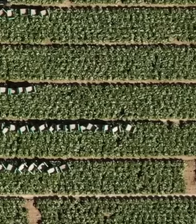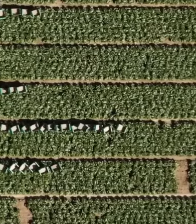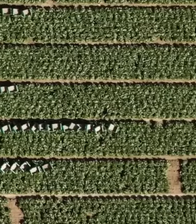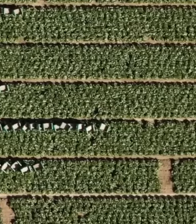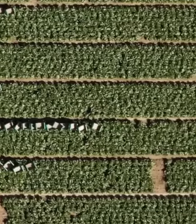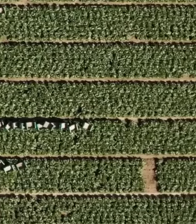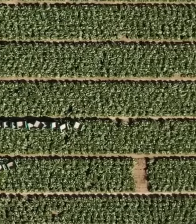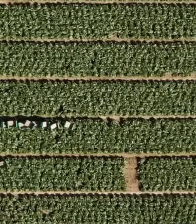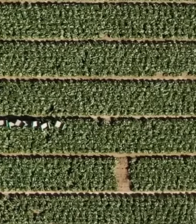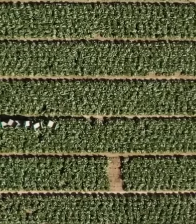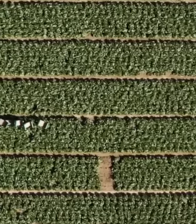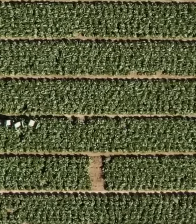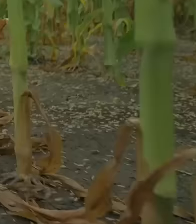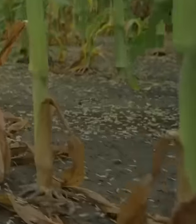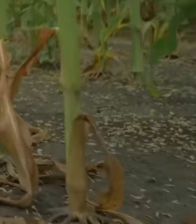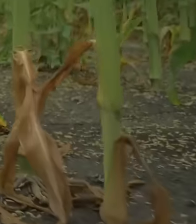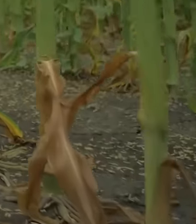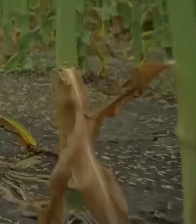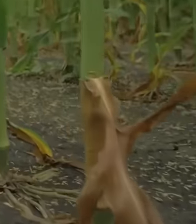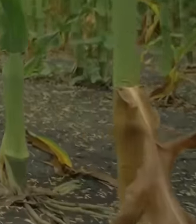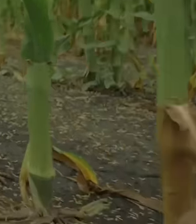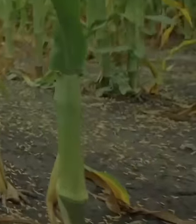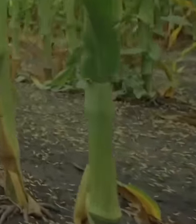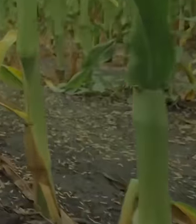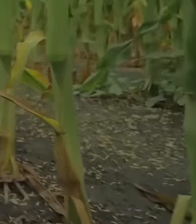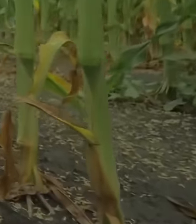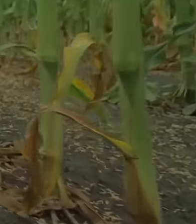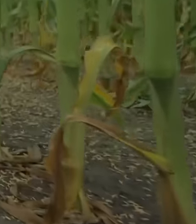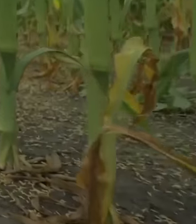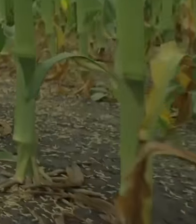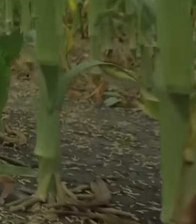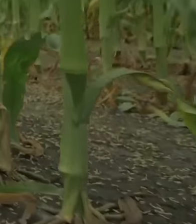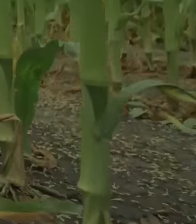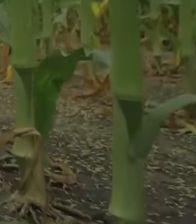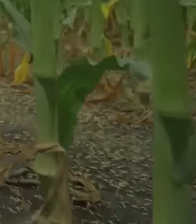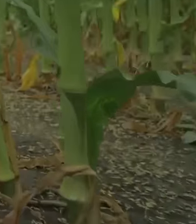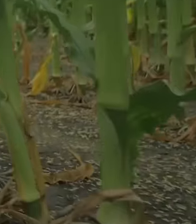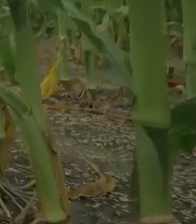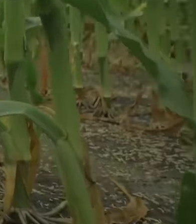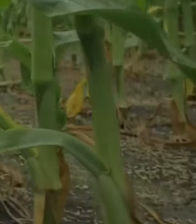le devuelve la paz a quienes siembran esperanza en cada surco. Con esta medida, el gobierno de